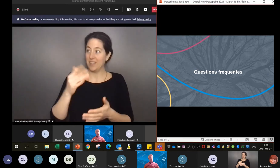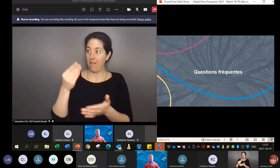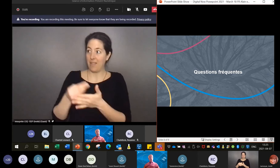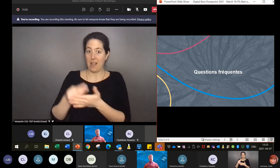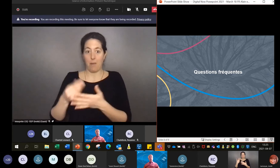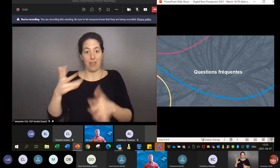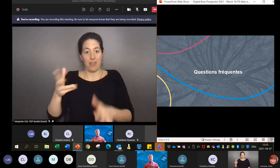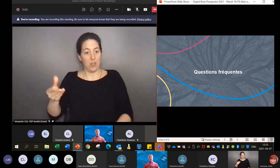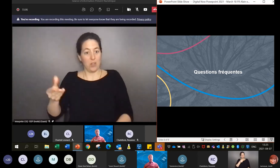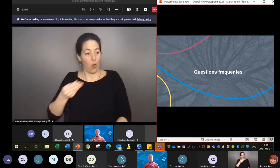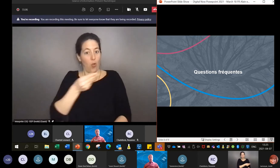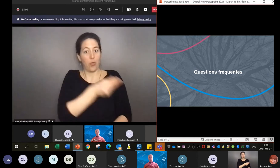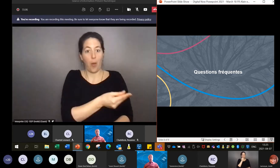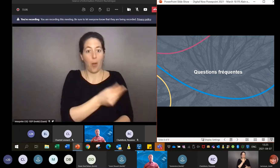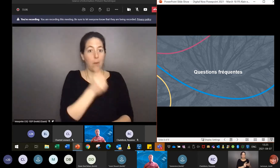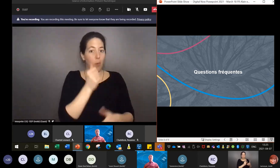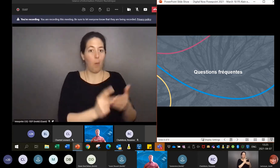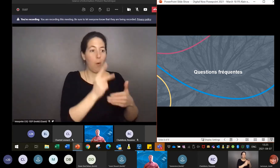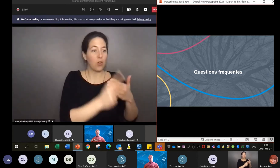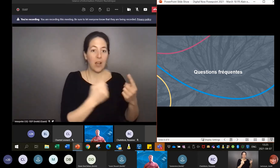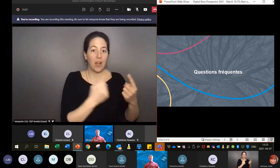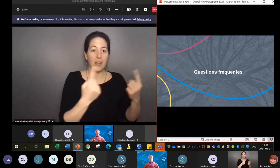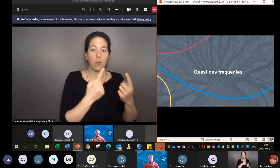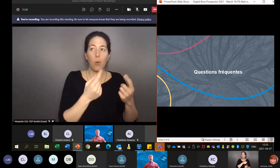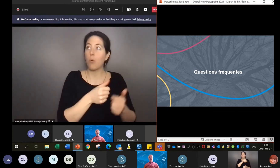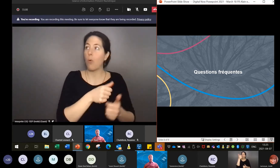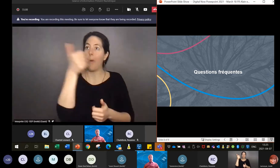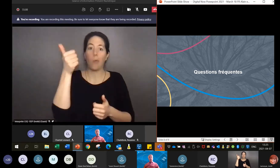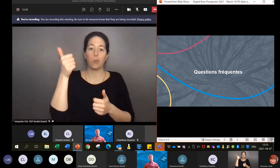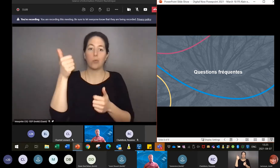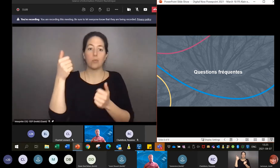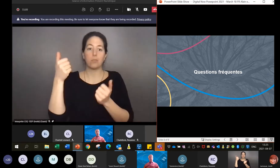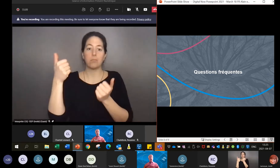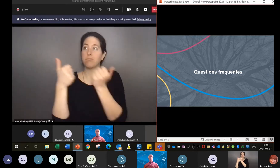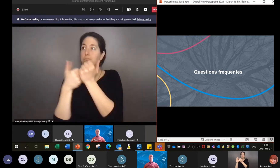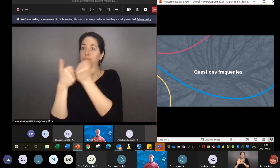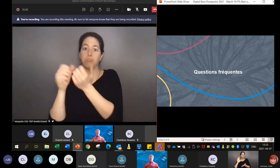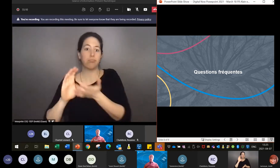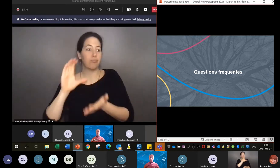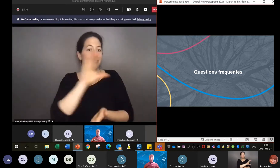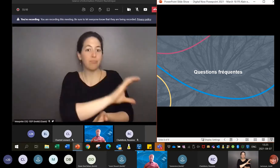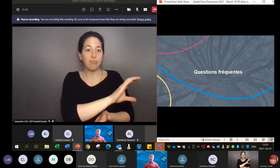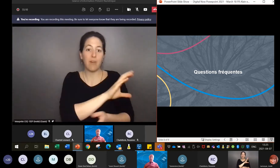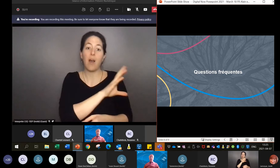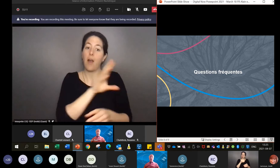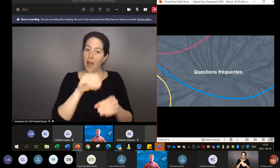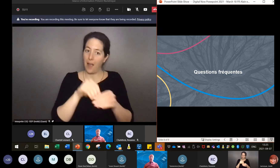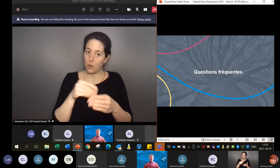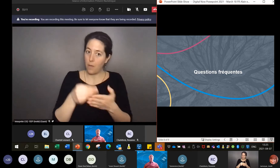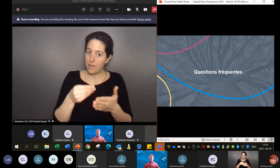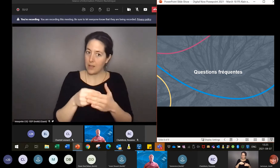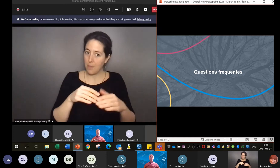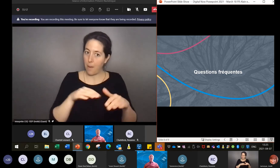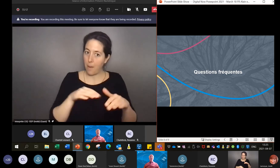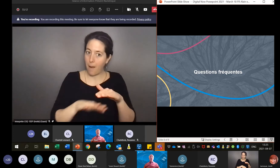Conseil ou un autre bailleur de fonds, ce qui inclut votre subvention de base, ne sont